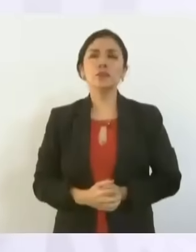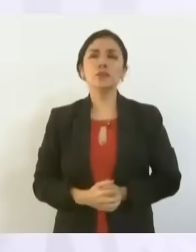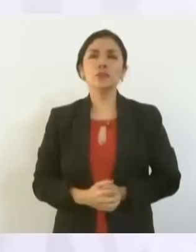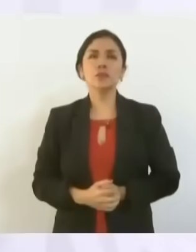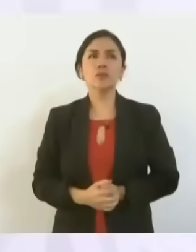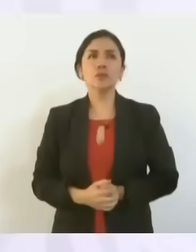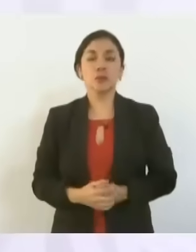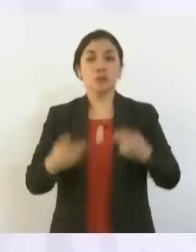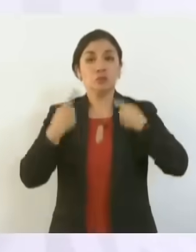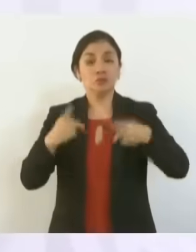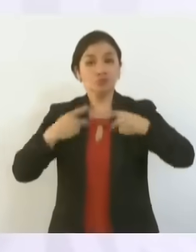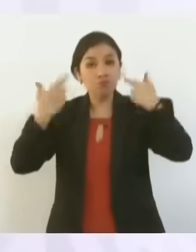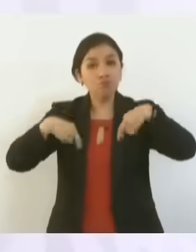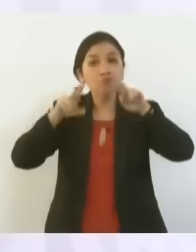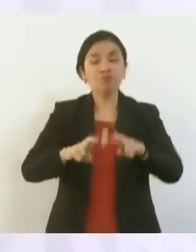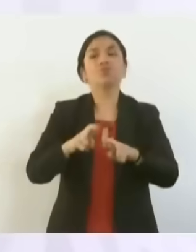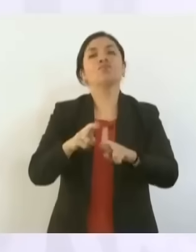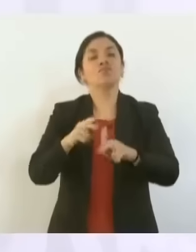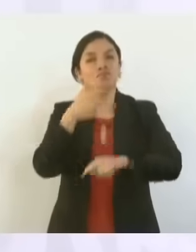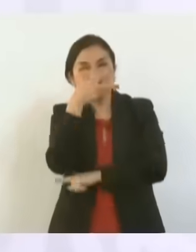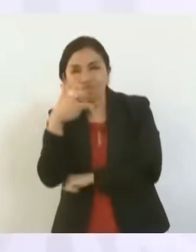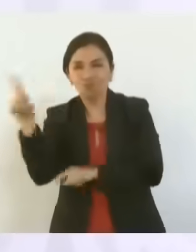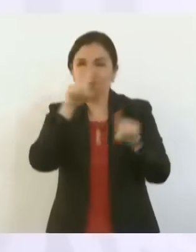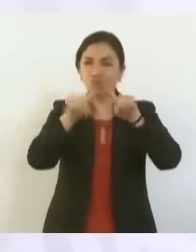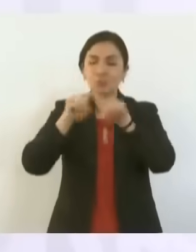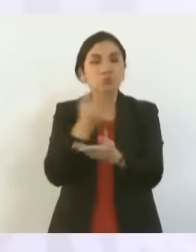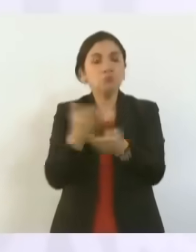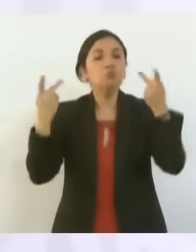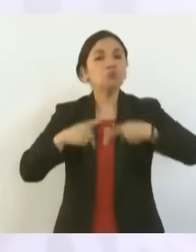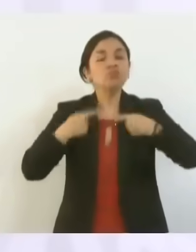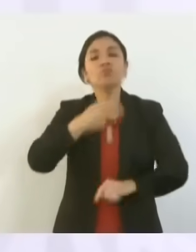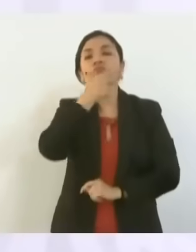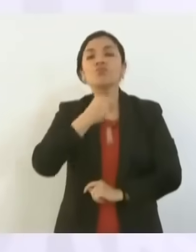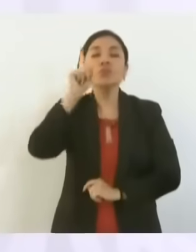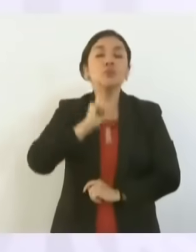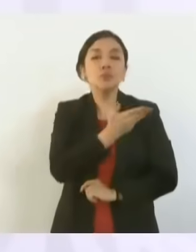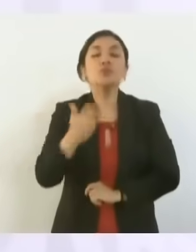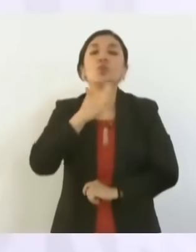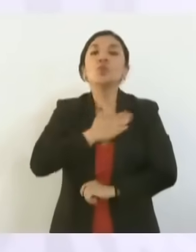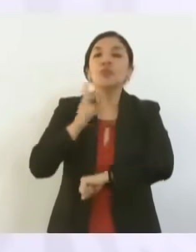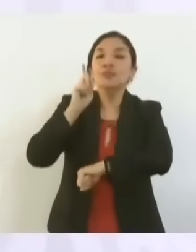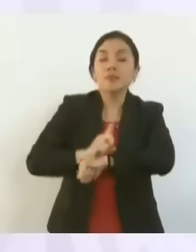representantes de los medios de comunicación, señoras y señores, muy buenos días a todas y